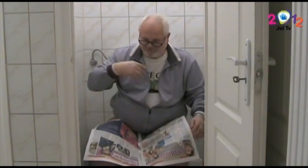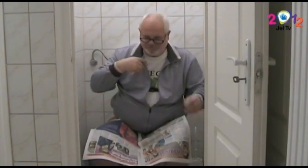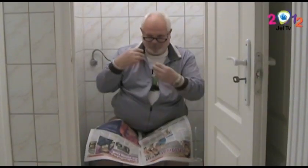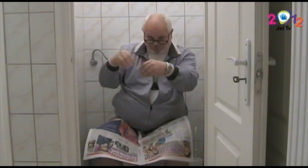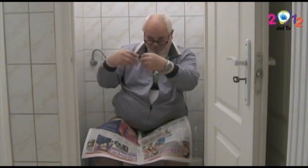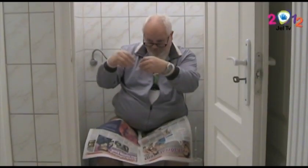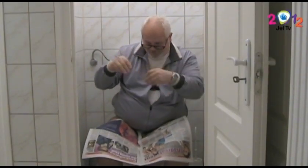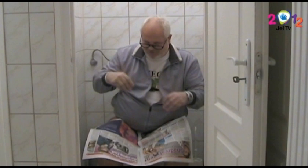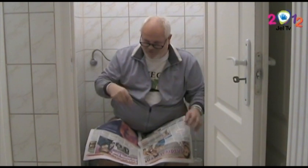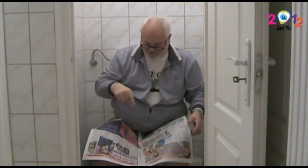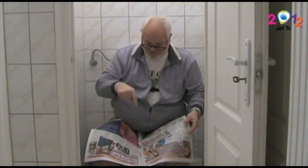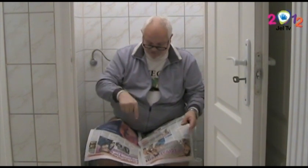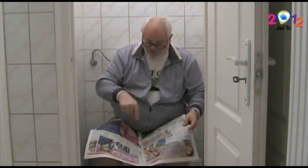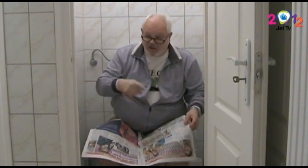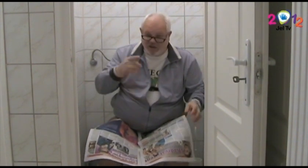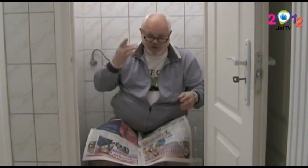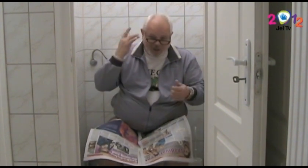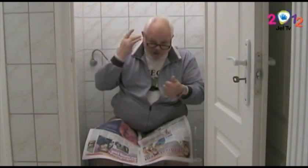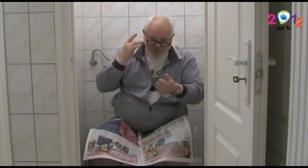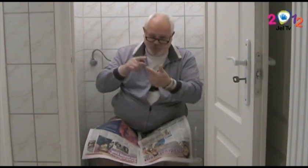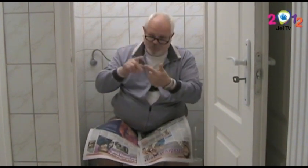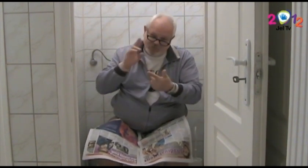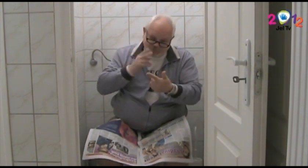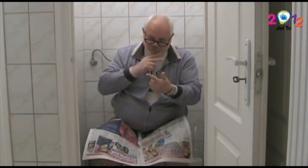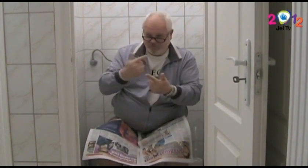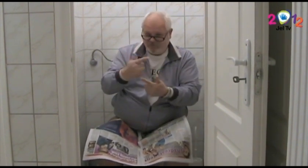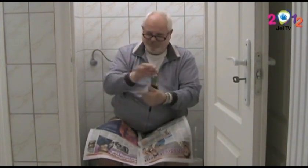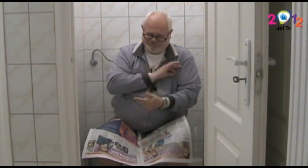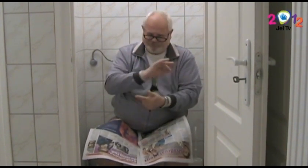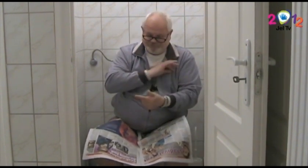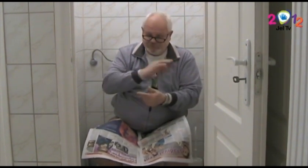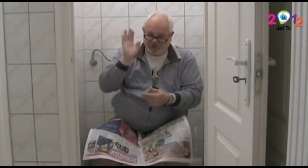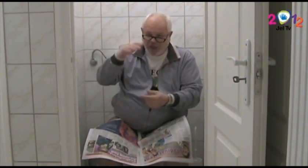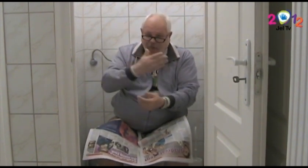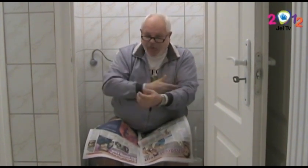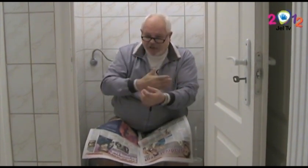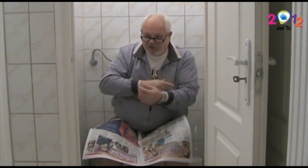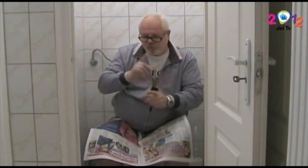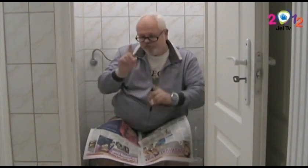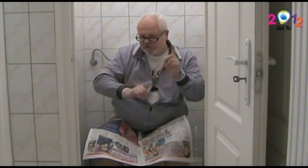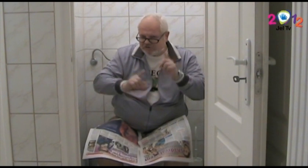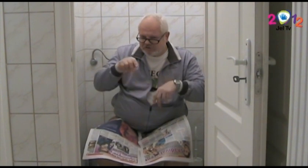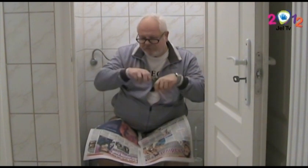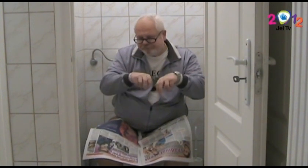Elmondom. Halló és siket, akik barátok, az erdõben sétálnak.